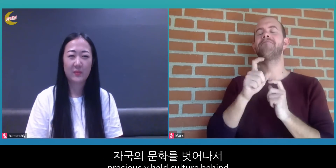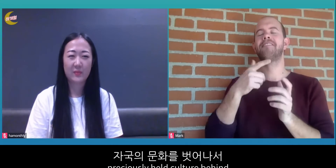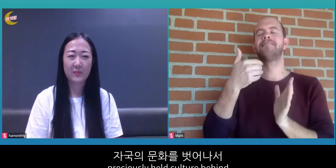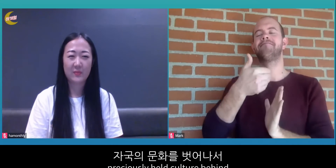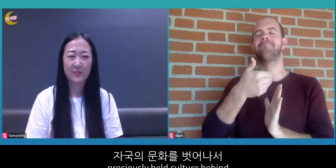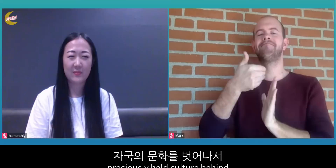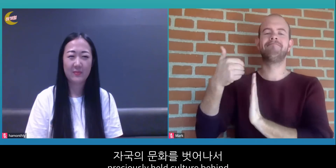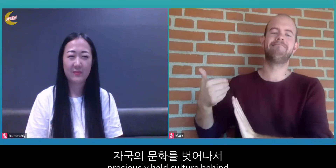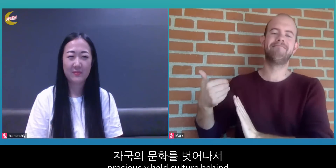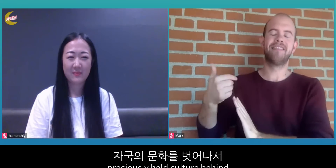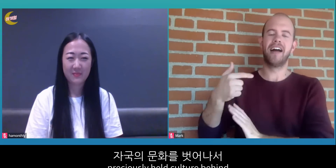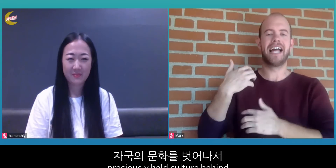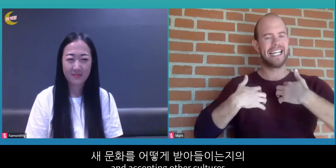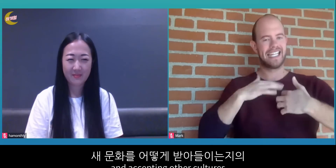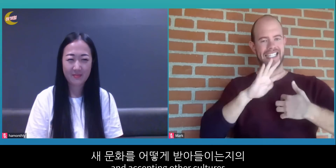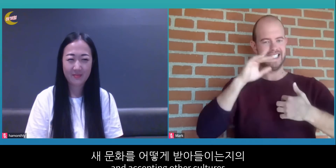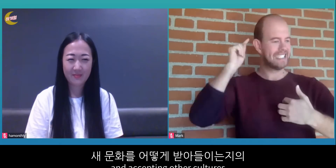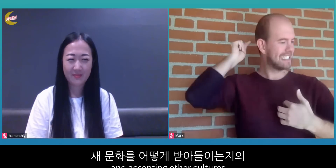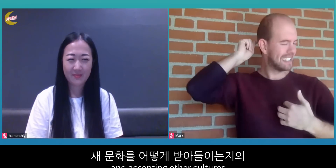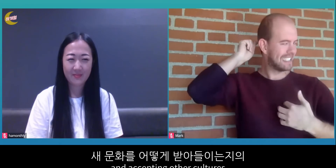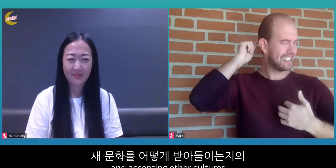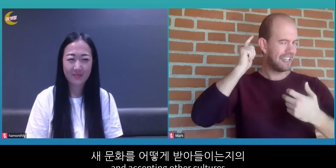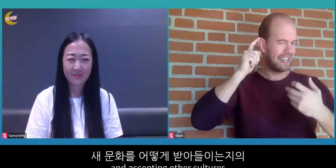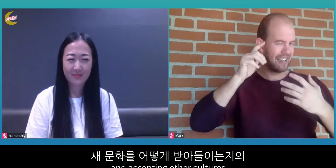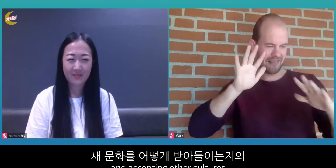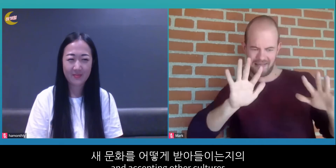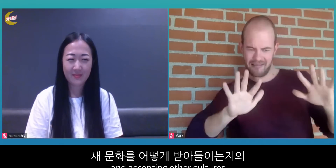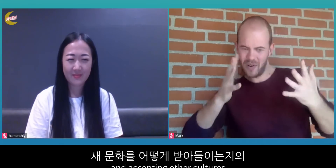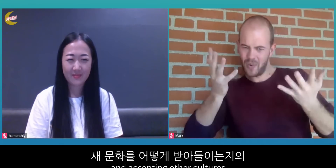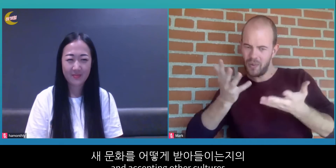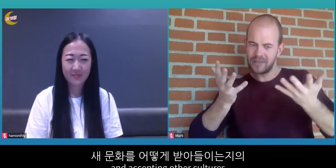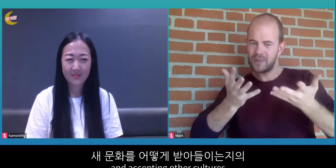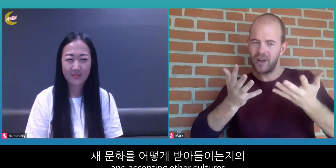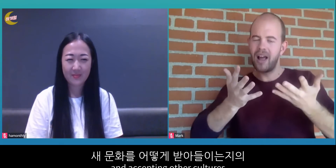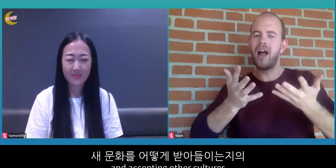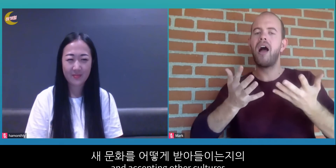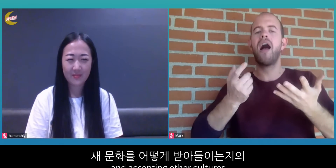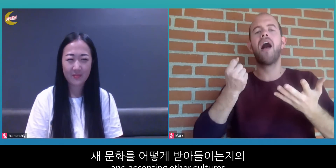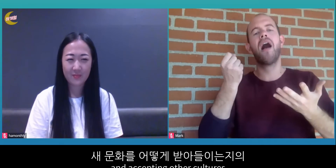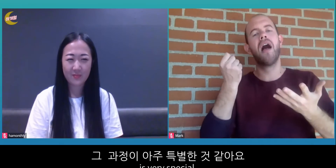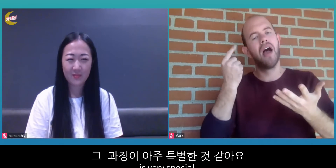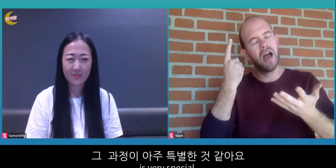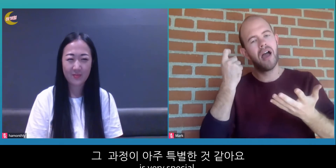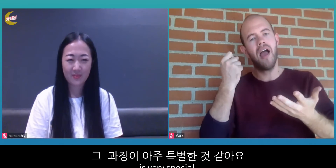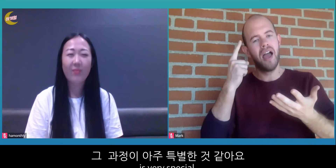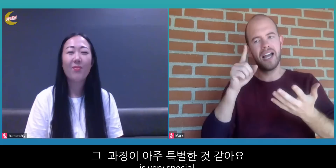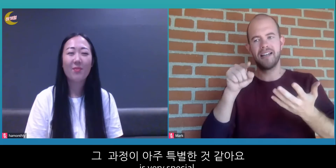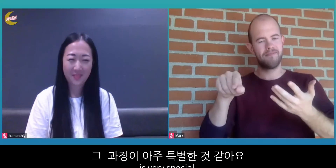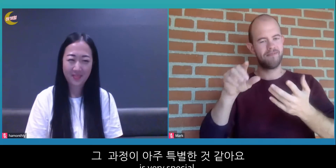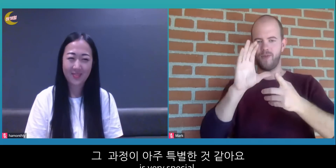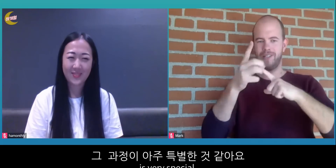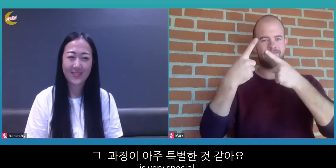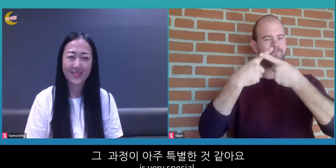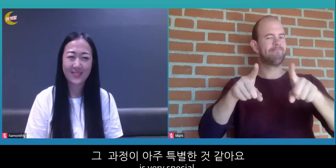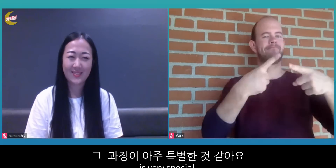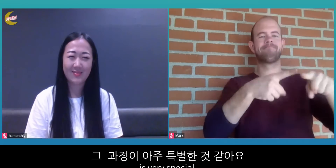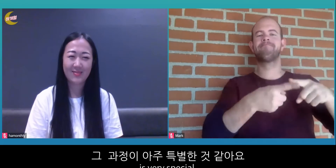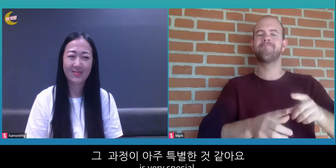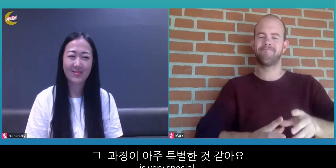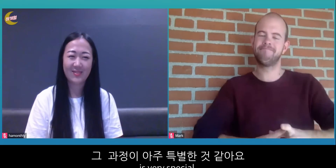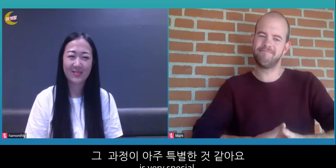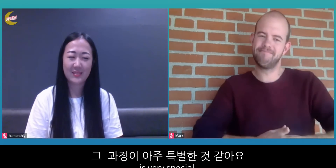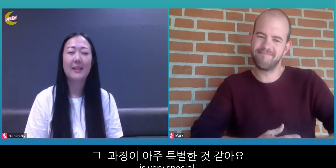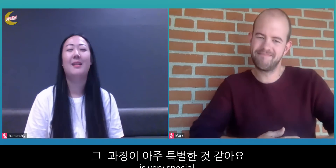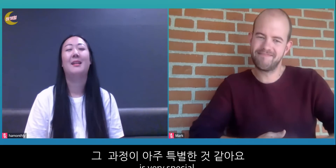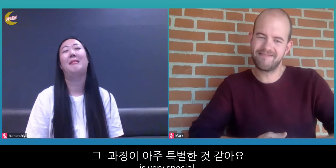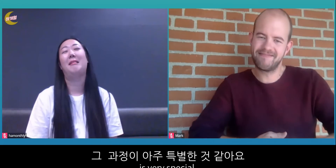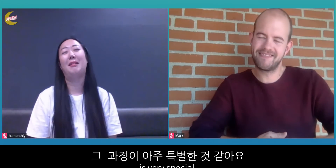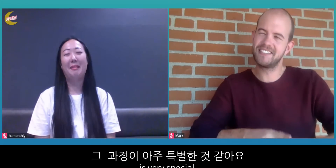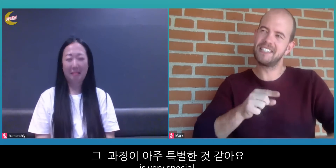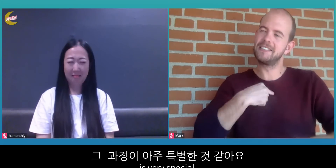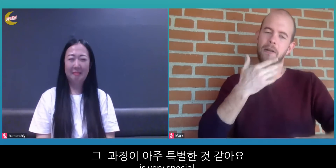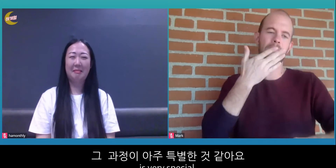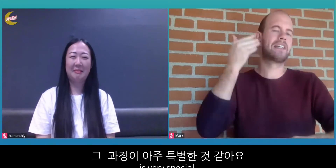を残し、 他の文化を受け入れる プロセス はとても特別 だと思います 。